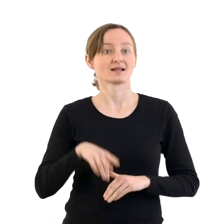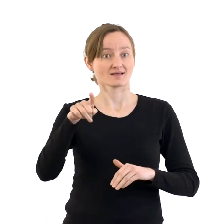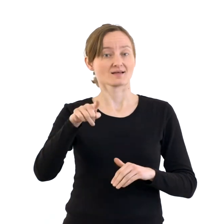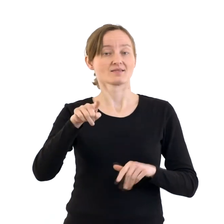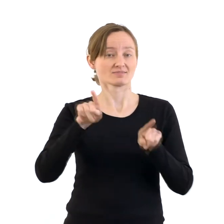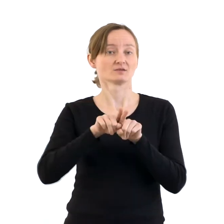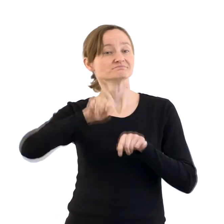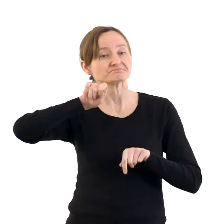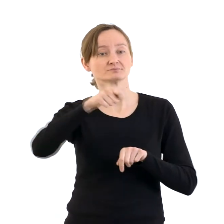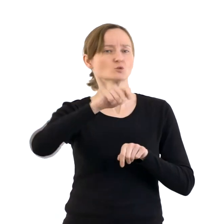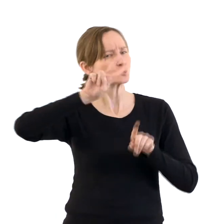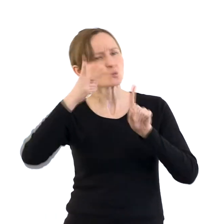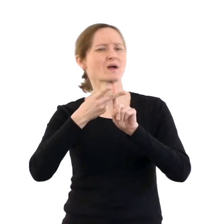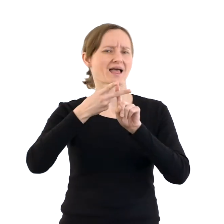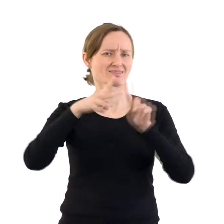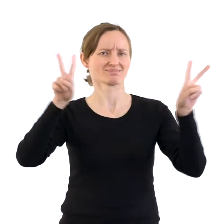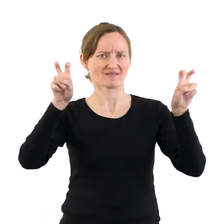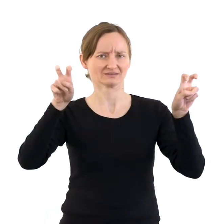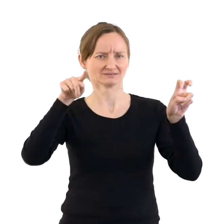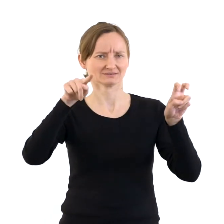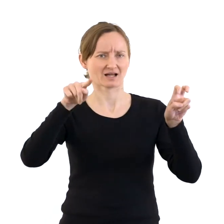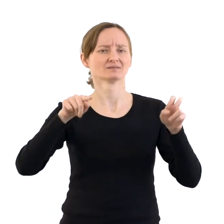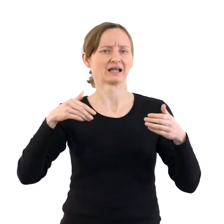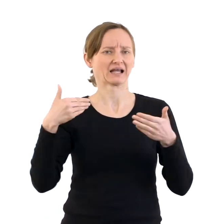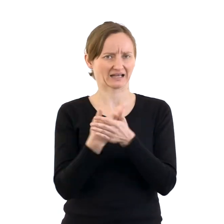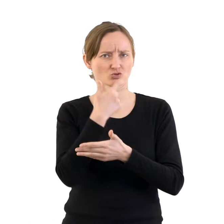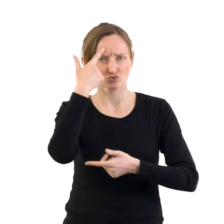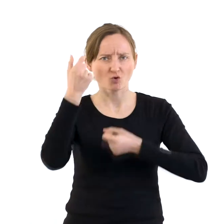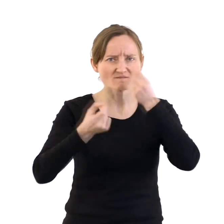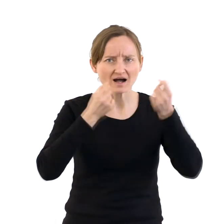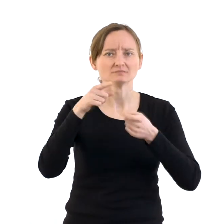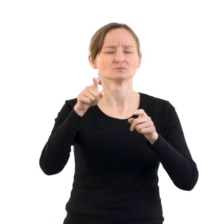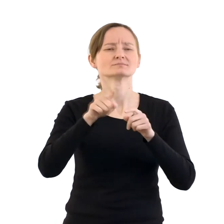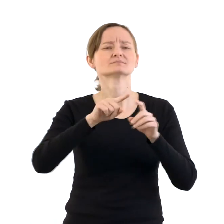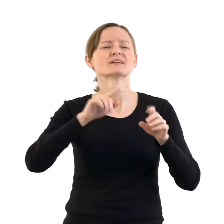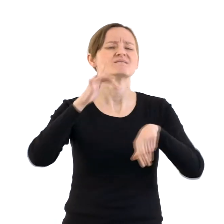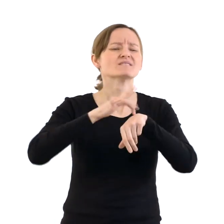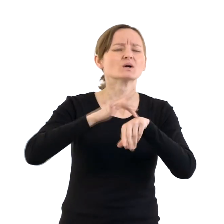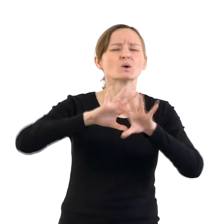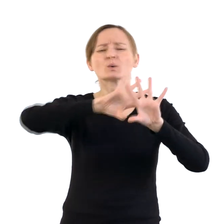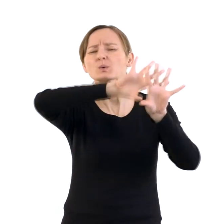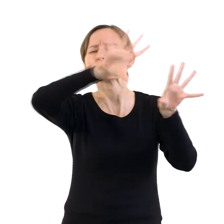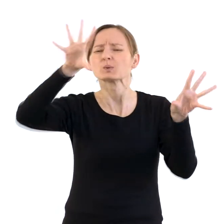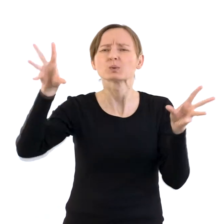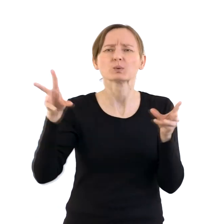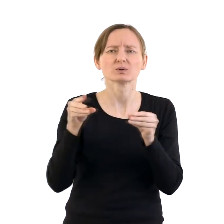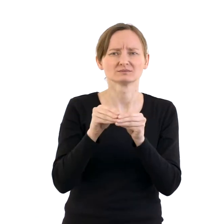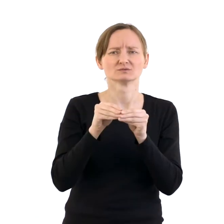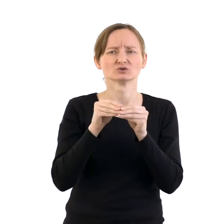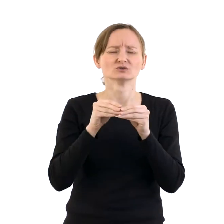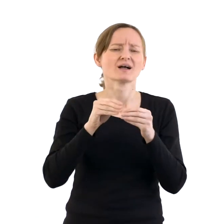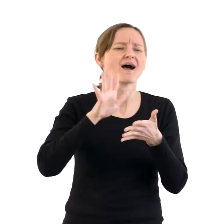Inna definicja mówi, że innowacja jest to wynik wszystkich działań